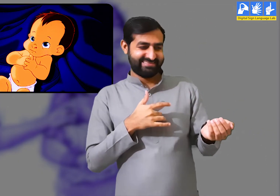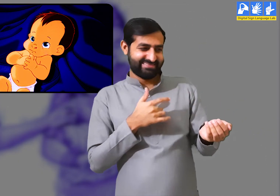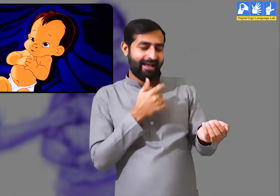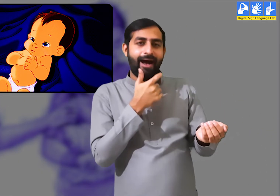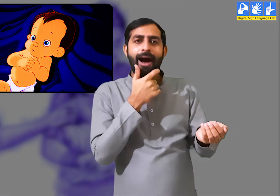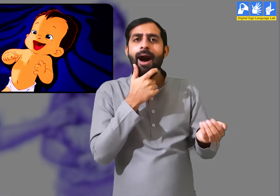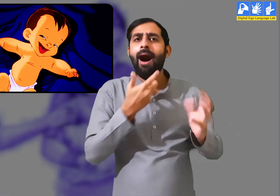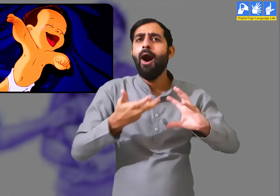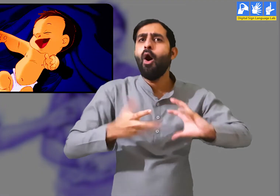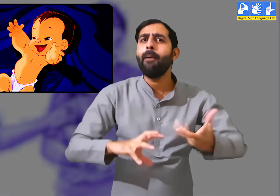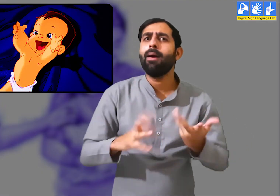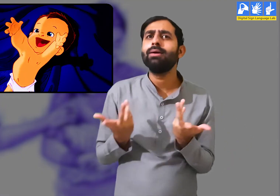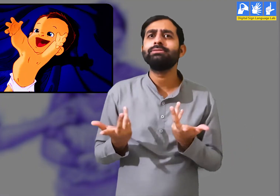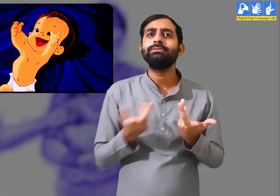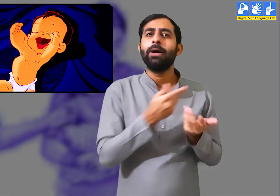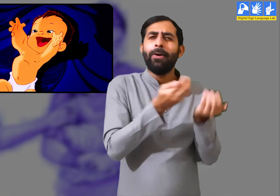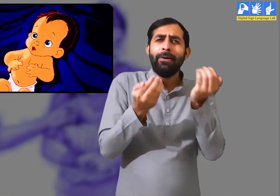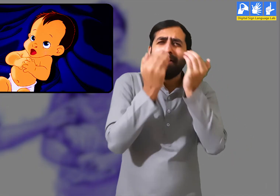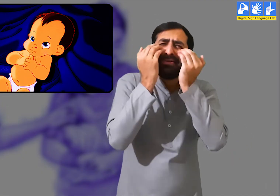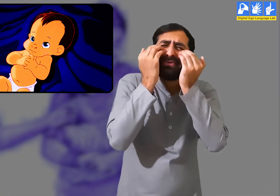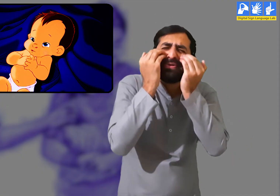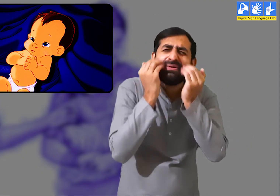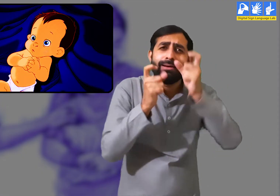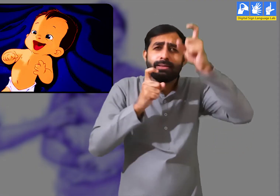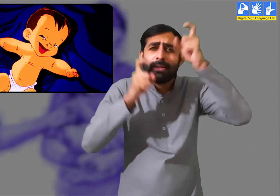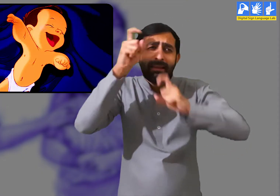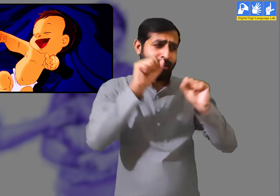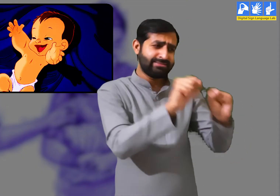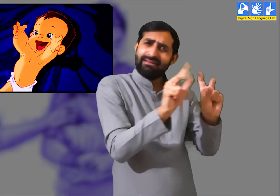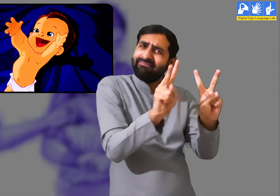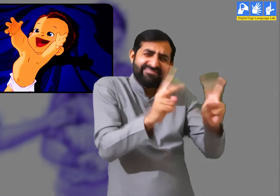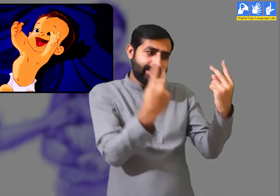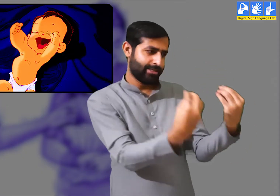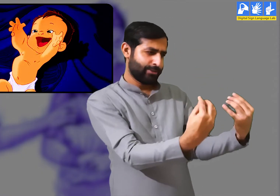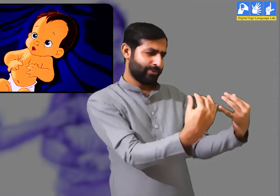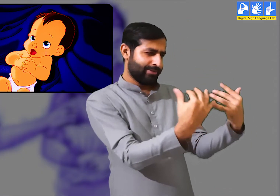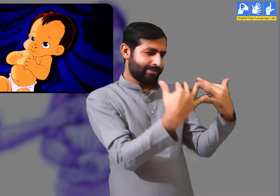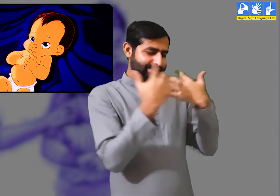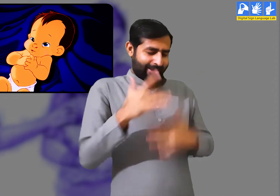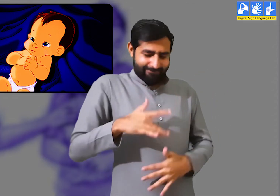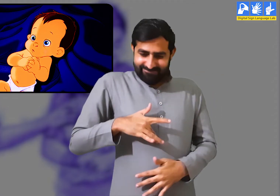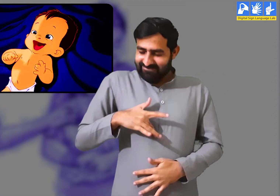दो पल में ही खत्म कर देती हैं। शिशु की कोमलता और उनकी मासूमियत बहुत ही निराली होती हैं।